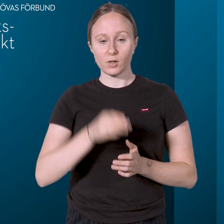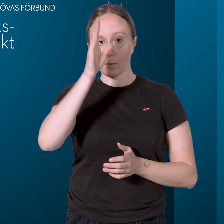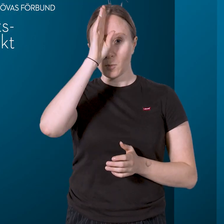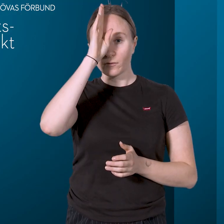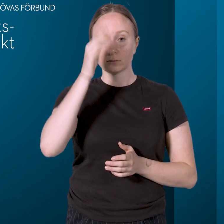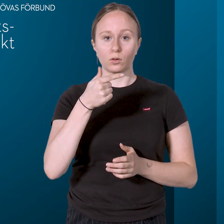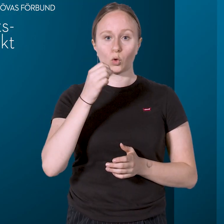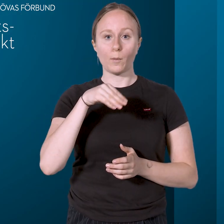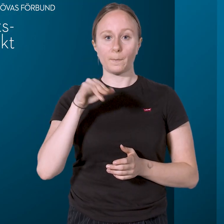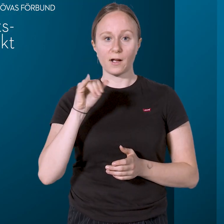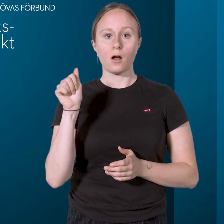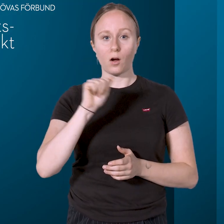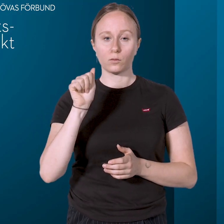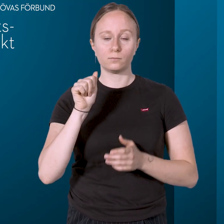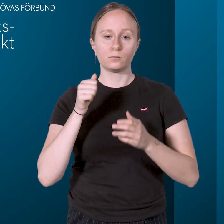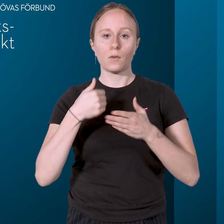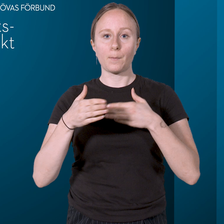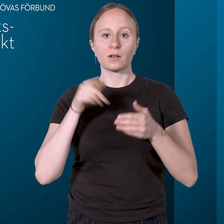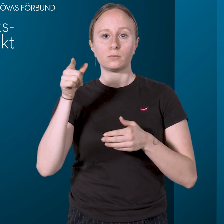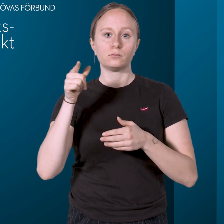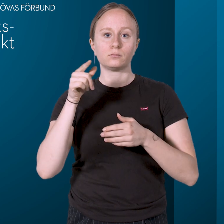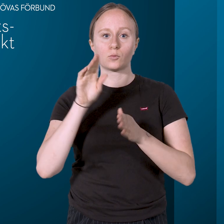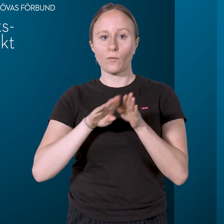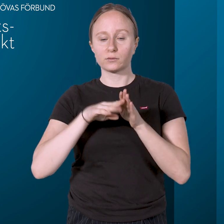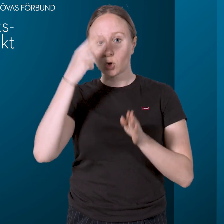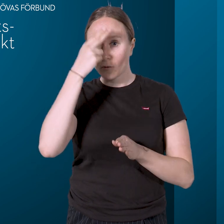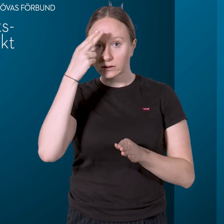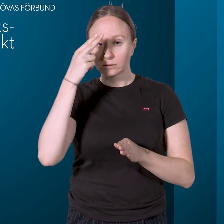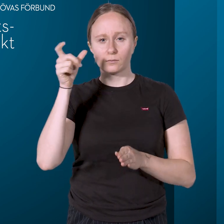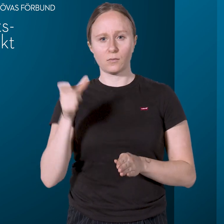Professor Tommi Jantunen, som arbetar på Jyväskylä universitet, -